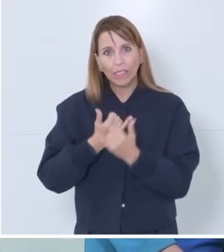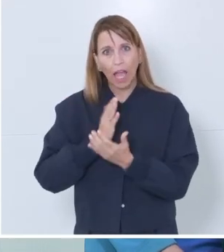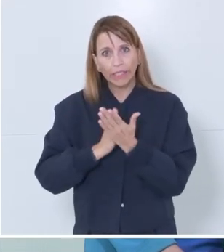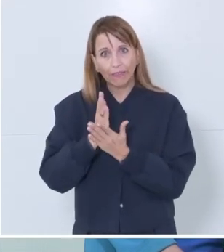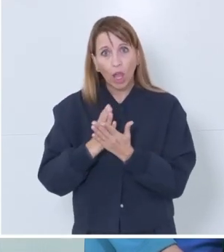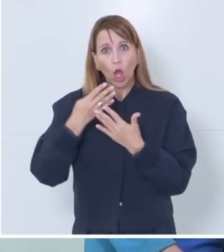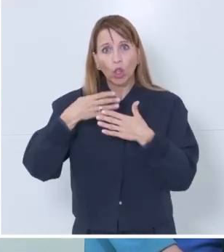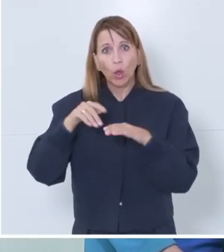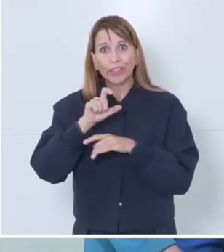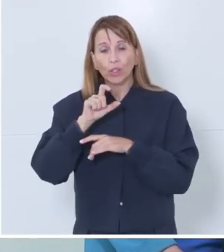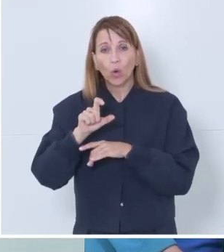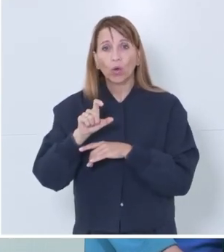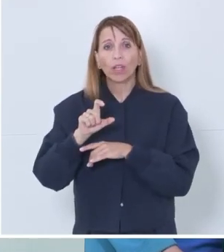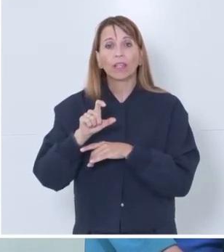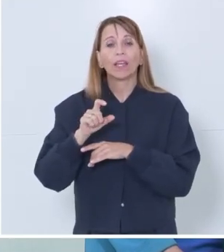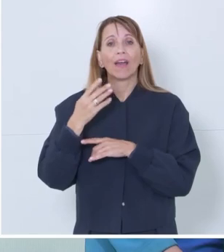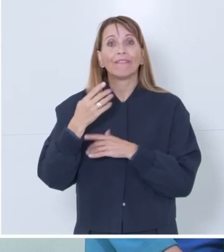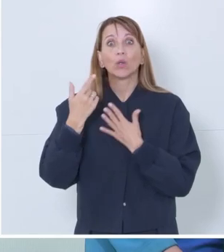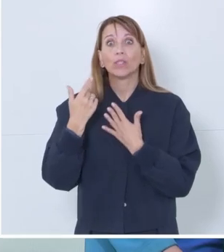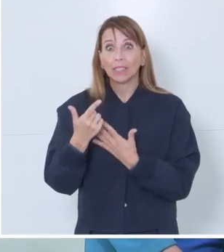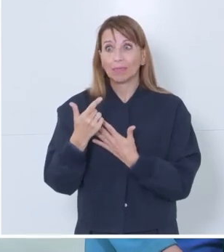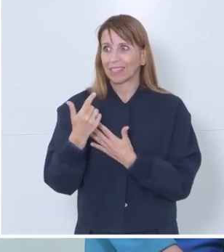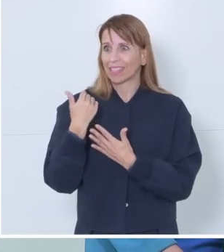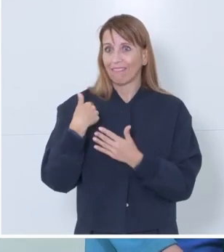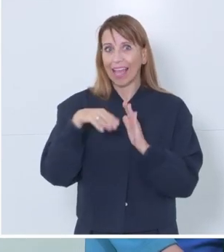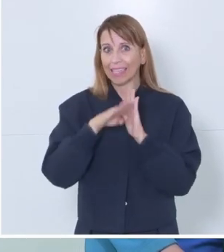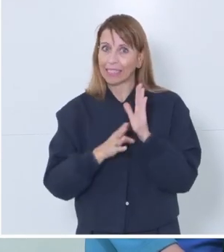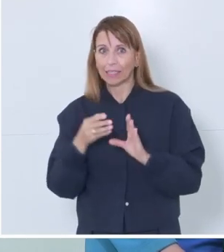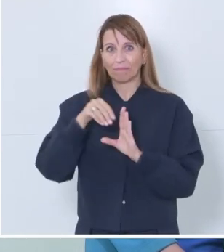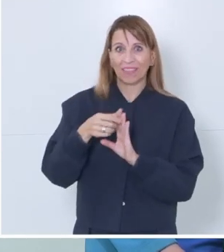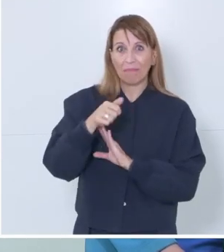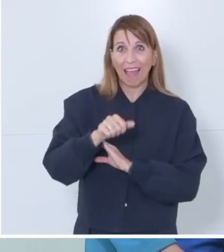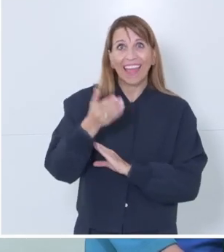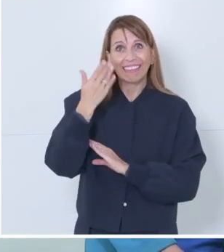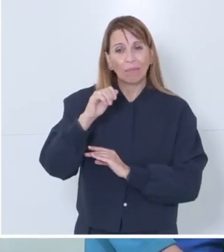damals gesetzlich verankert worden und wir haben damals die ersten Zivildiener auch zu Gast gehabt,